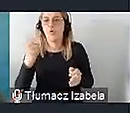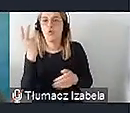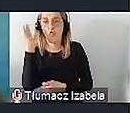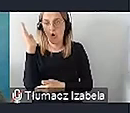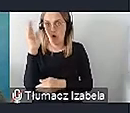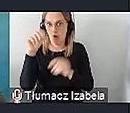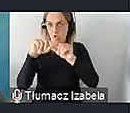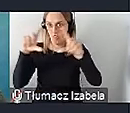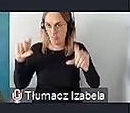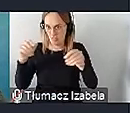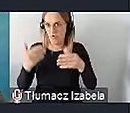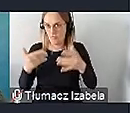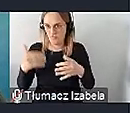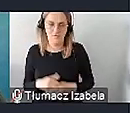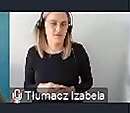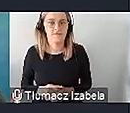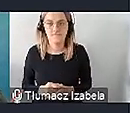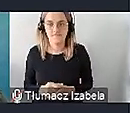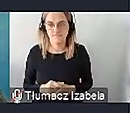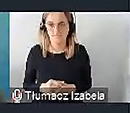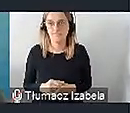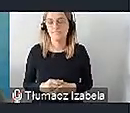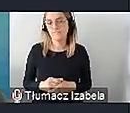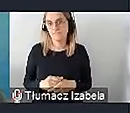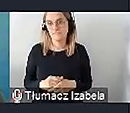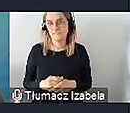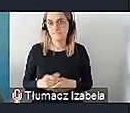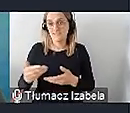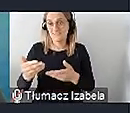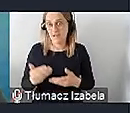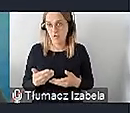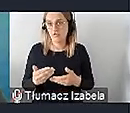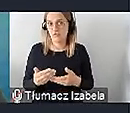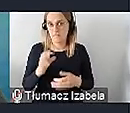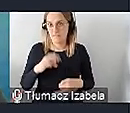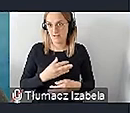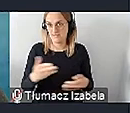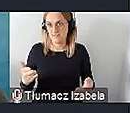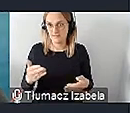drugiego okienka w komputerze. Bo zaproszę też państwa na platformę Mentimeter,